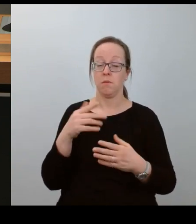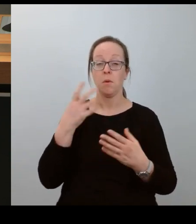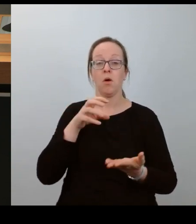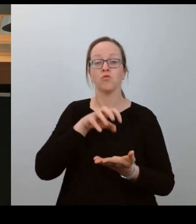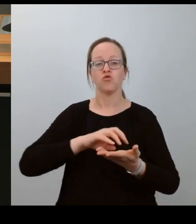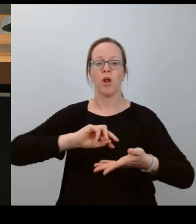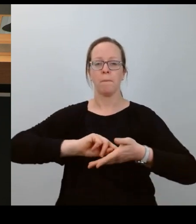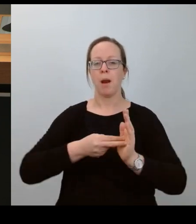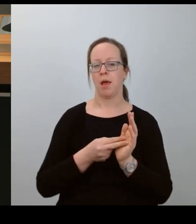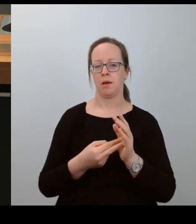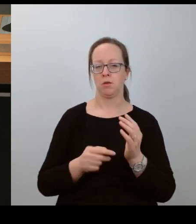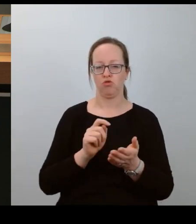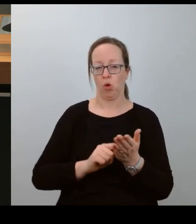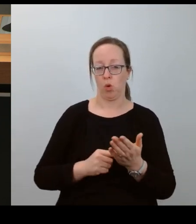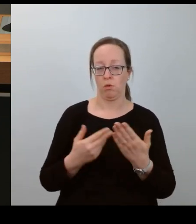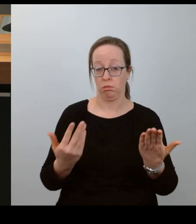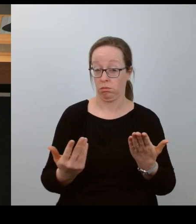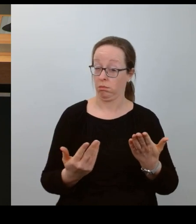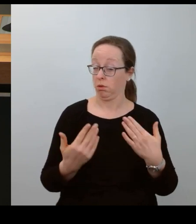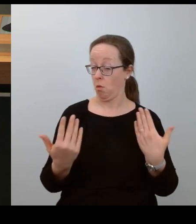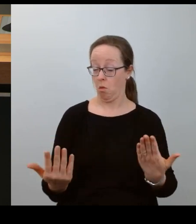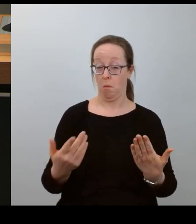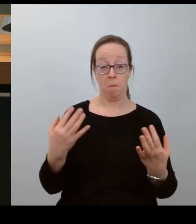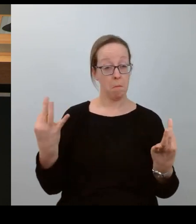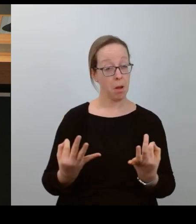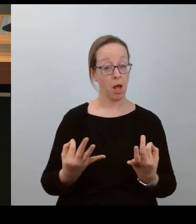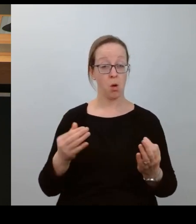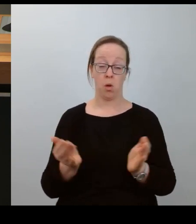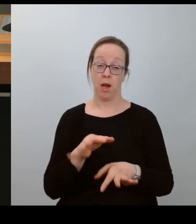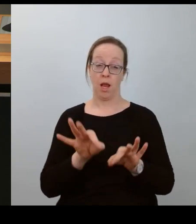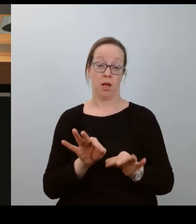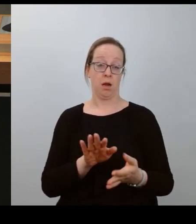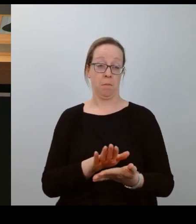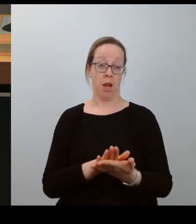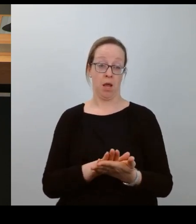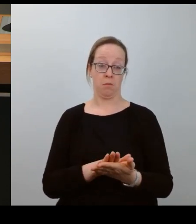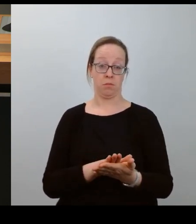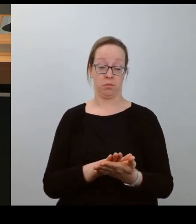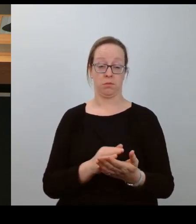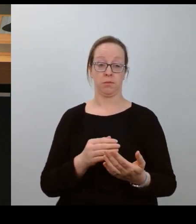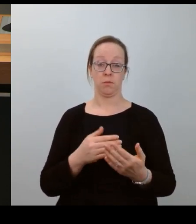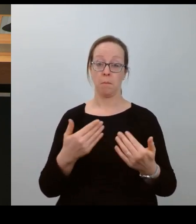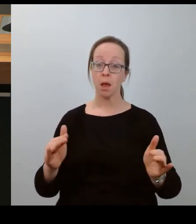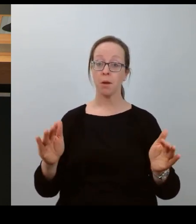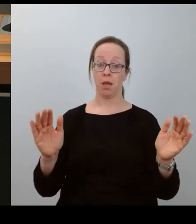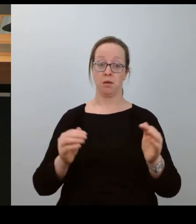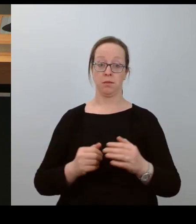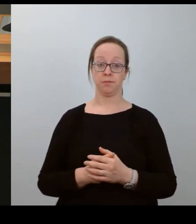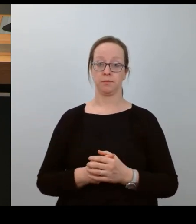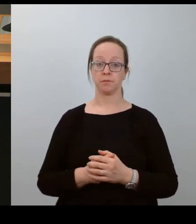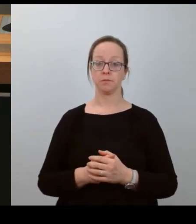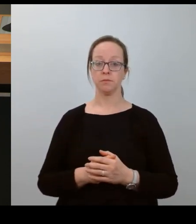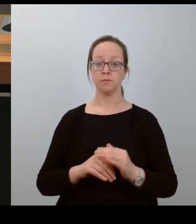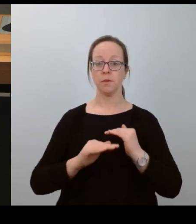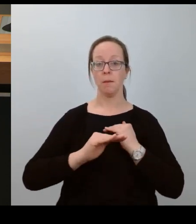nur noch mit Wohnen. Wir machen alles nur noch mit Gewerbeflächen, sondern auch die kleinen Gartenflächen gehören zu einer modernen